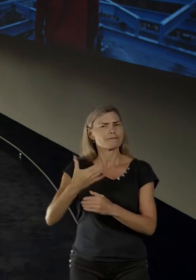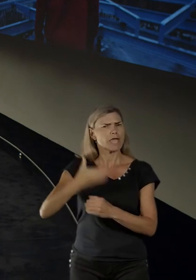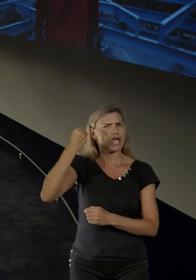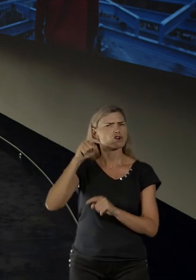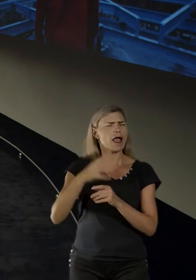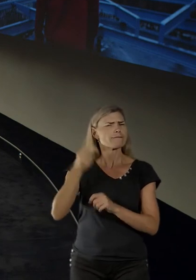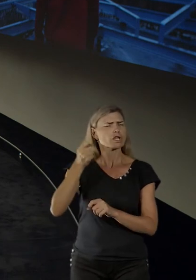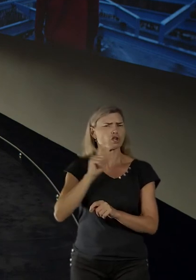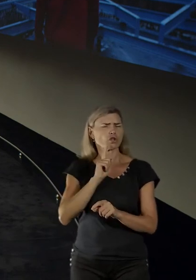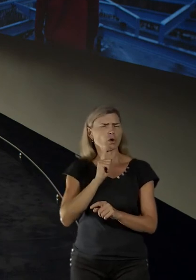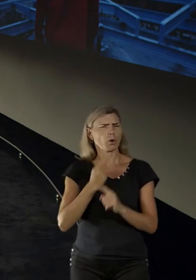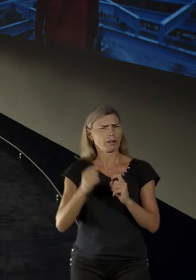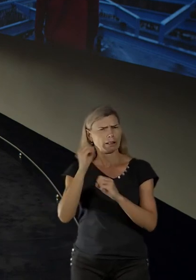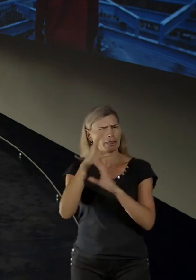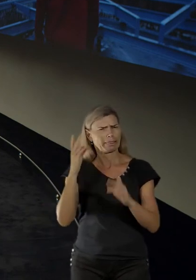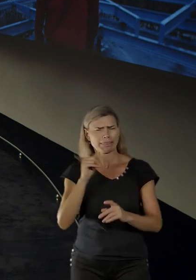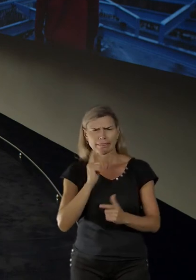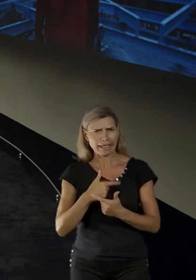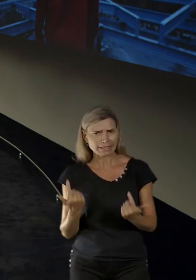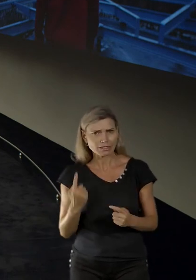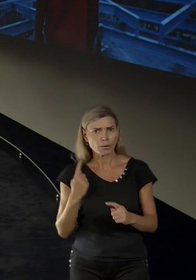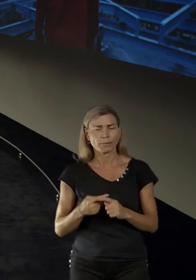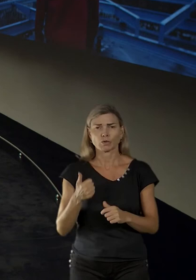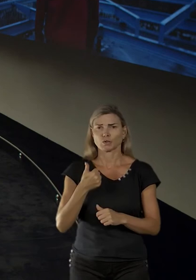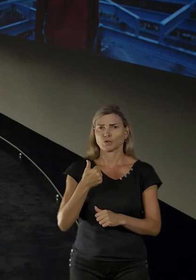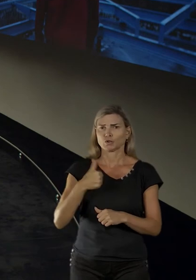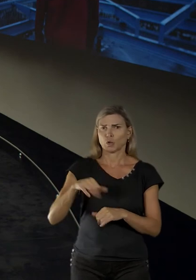Taky jsme tady zmiňoval ten limit 100 m, občas se mluví o mrakodrapech atd.